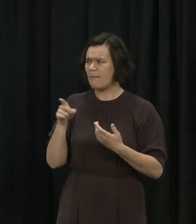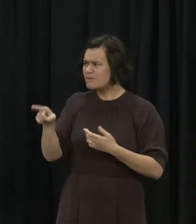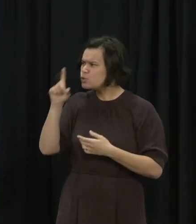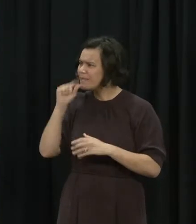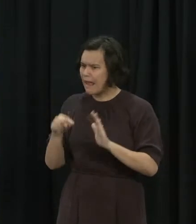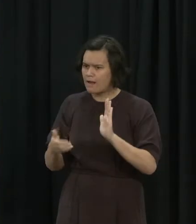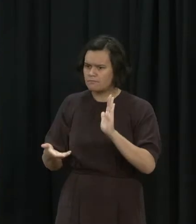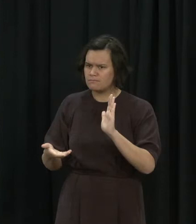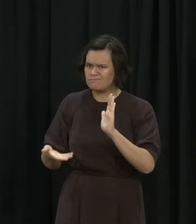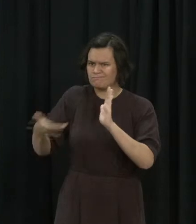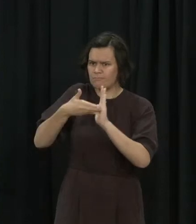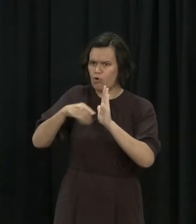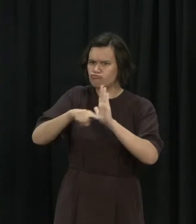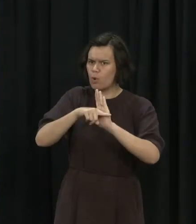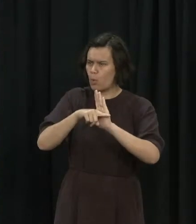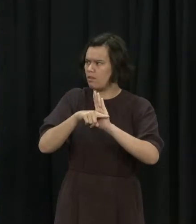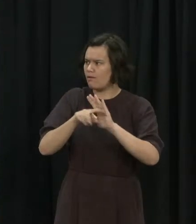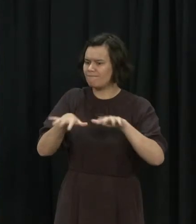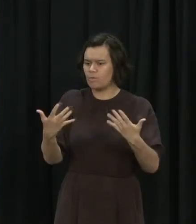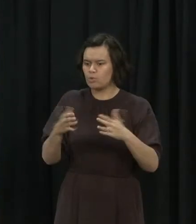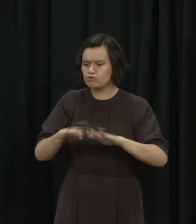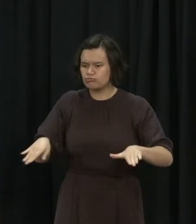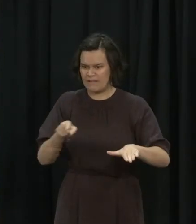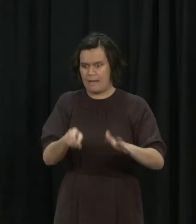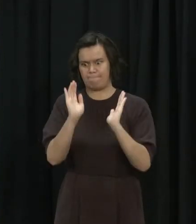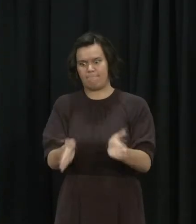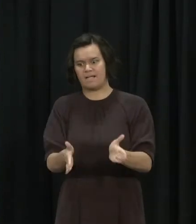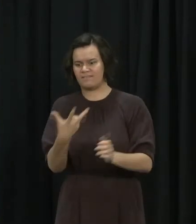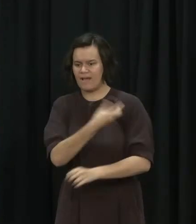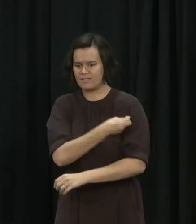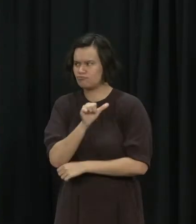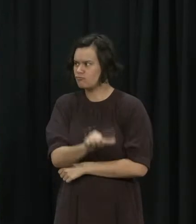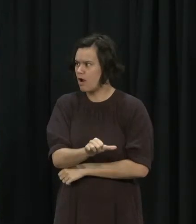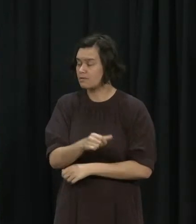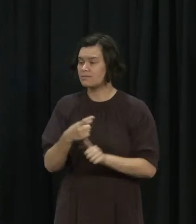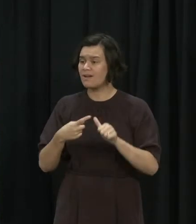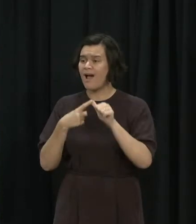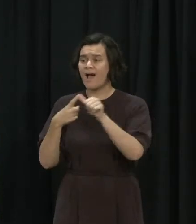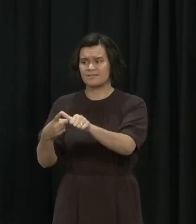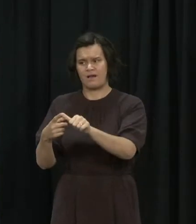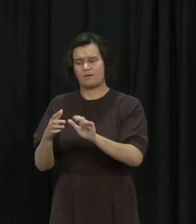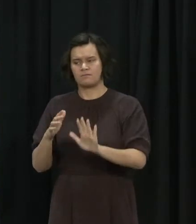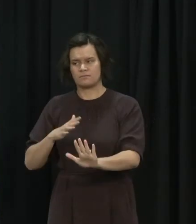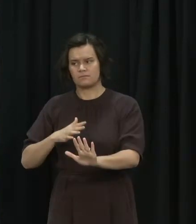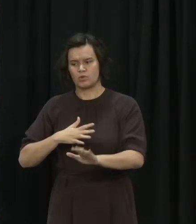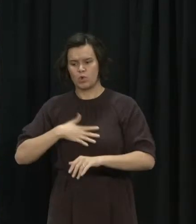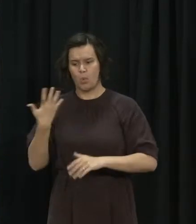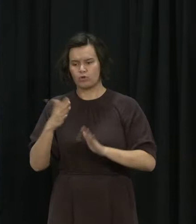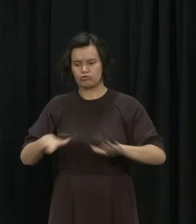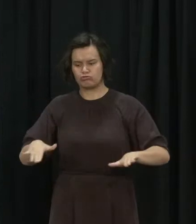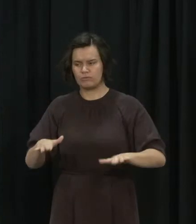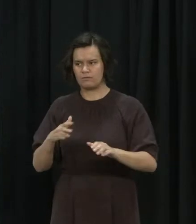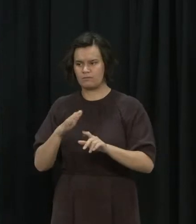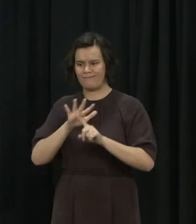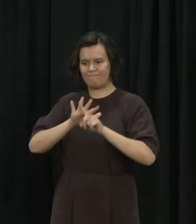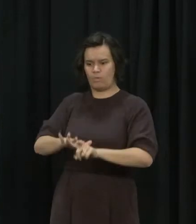tenei wa.